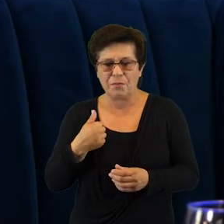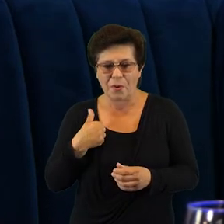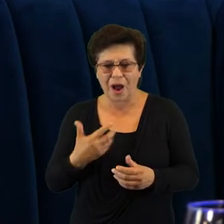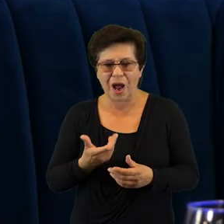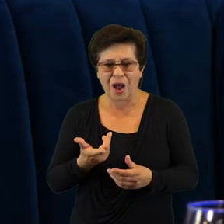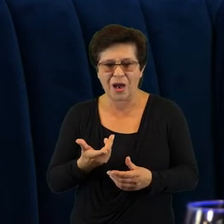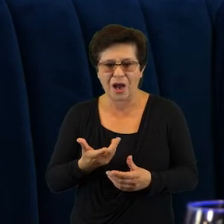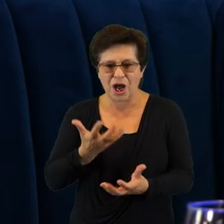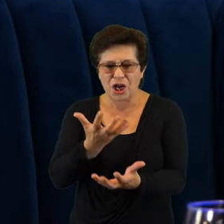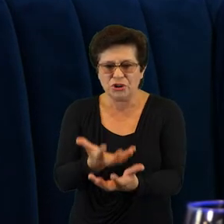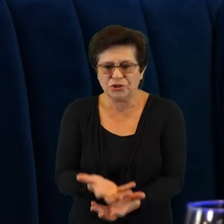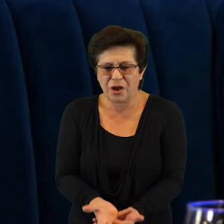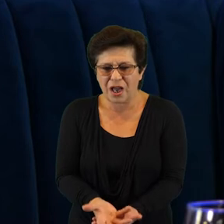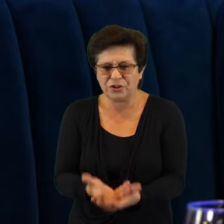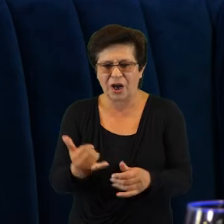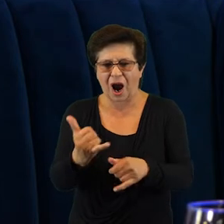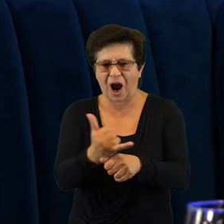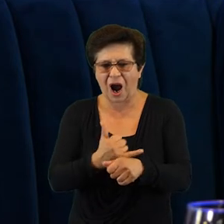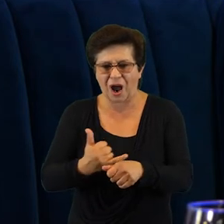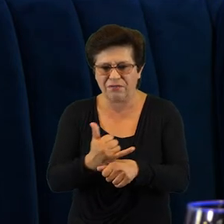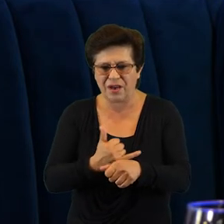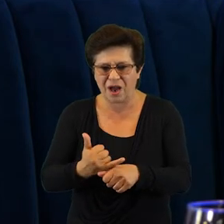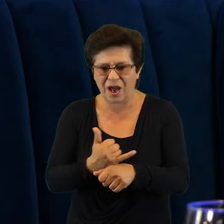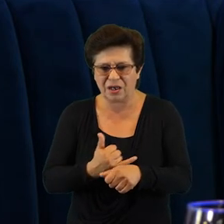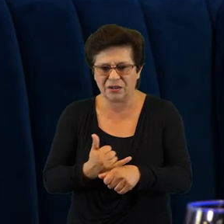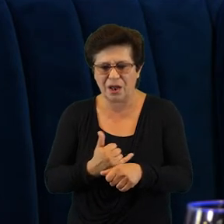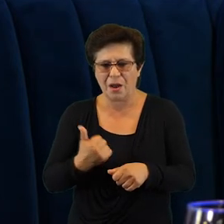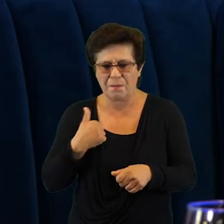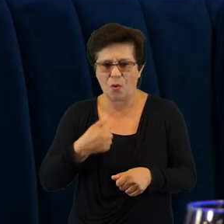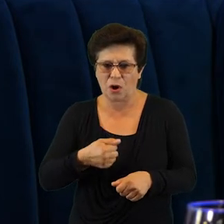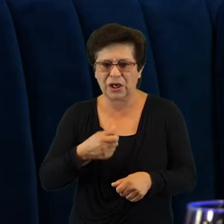Nie wiem, czy państwo wiedzą, było tych lokali kilka w samej Warszawie.